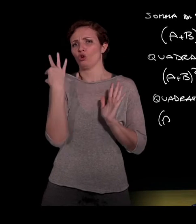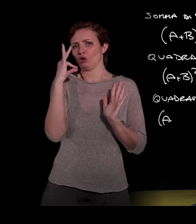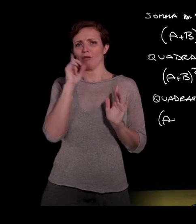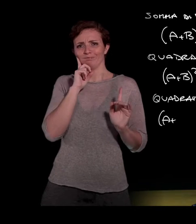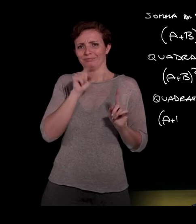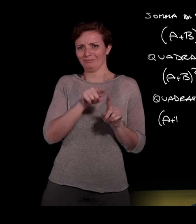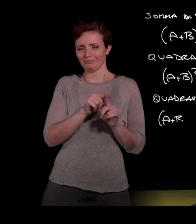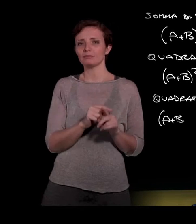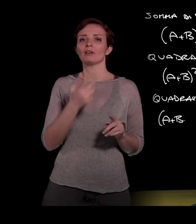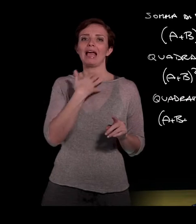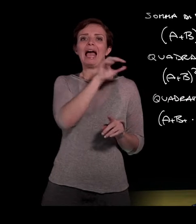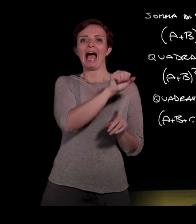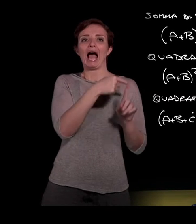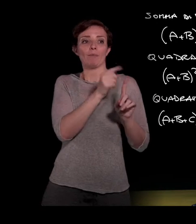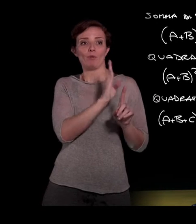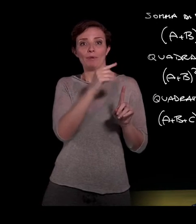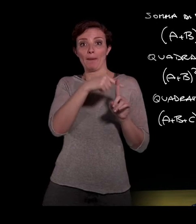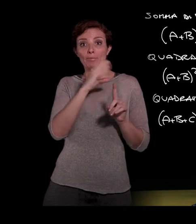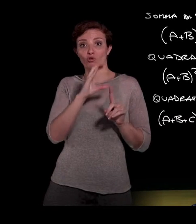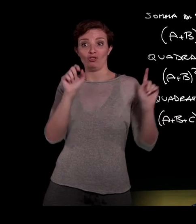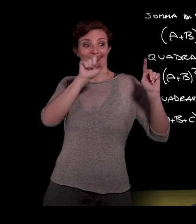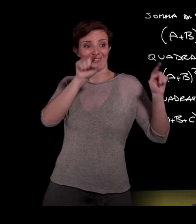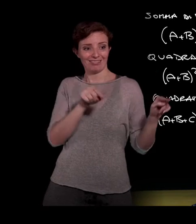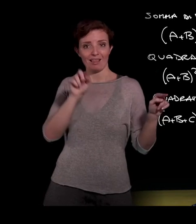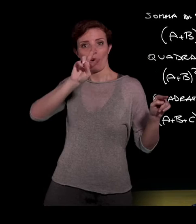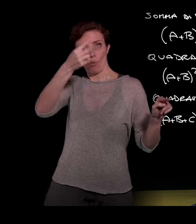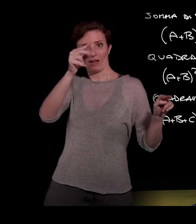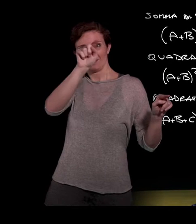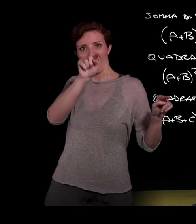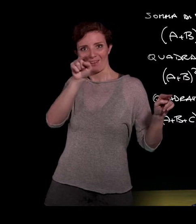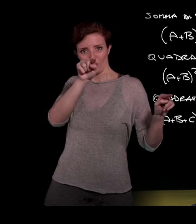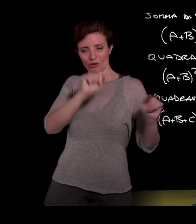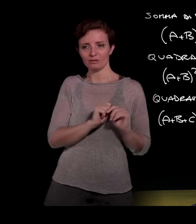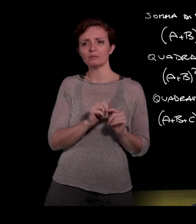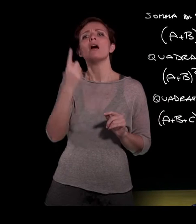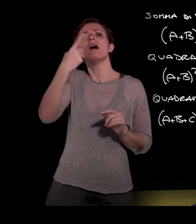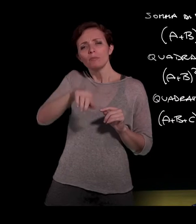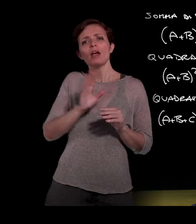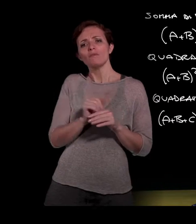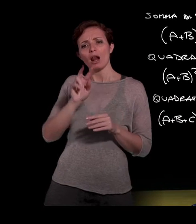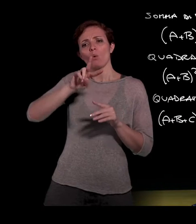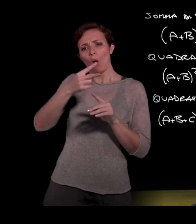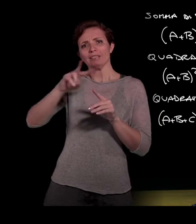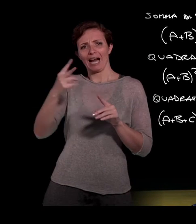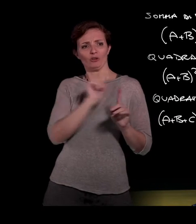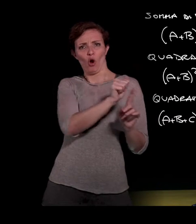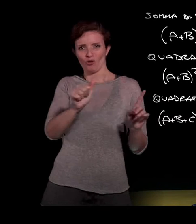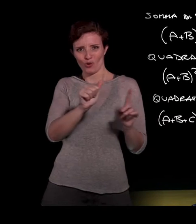(LEGGE LA FORMULA) Questo è costituito dai tre quadrati dei tre monomi